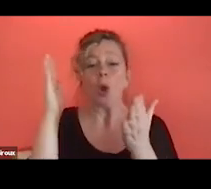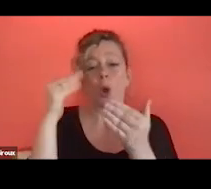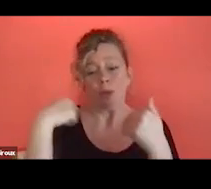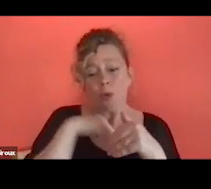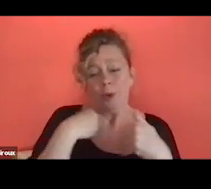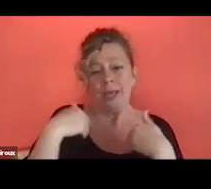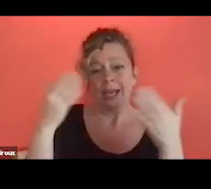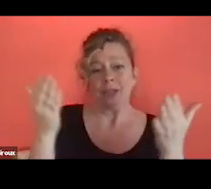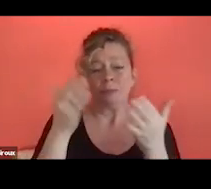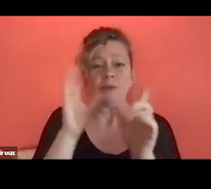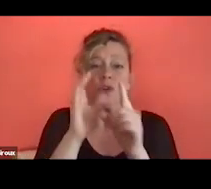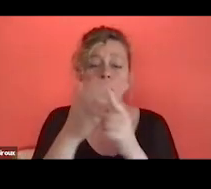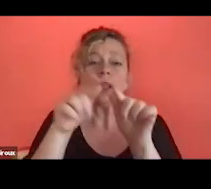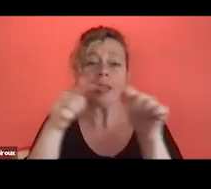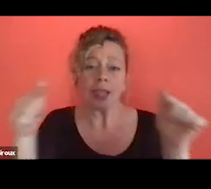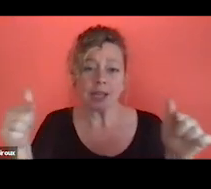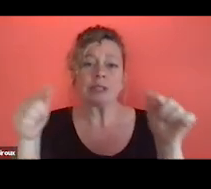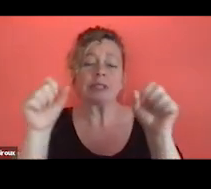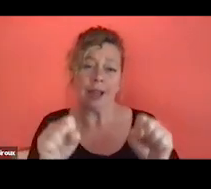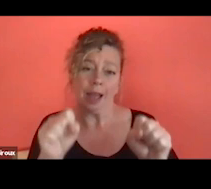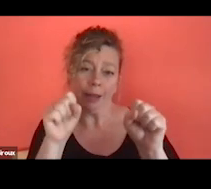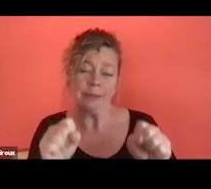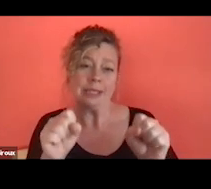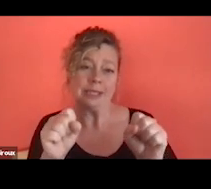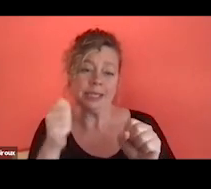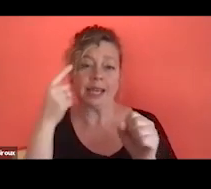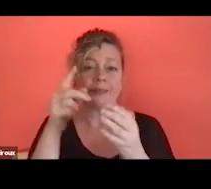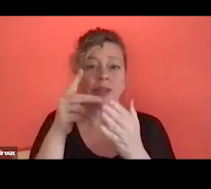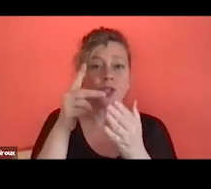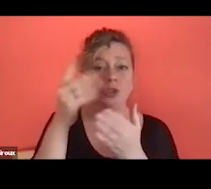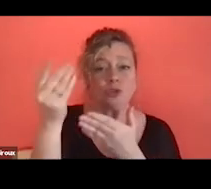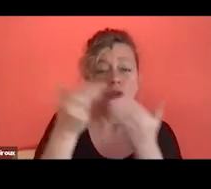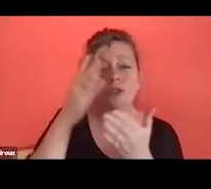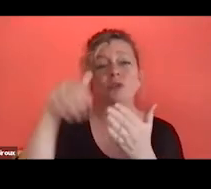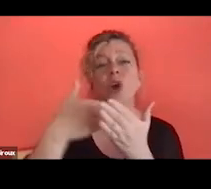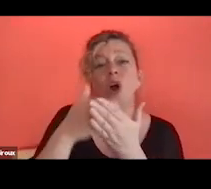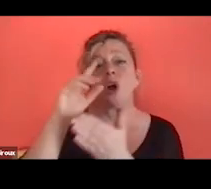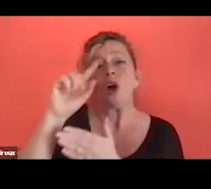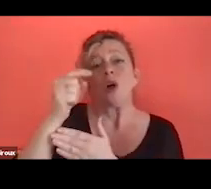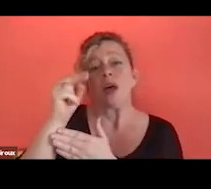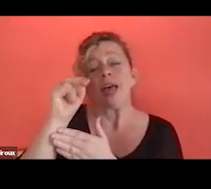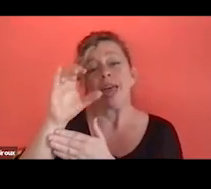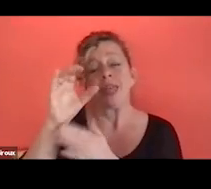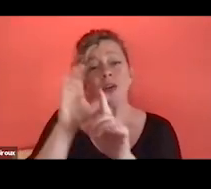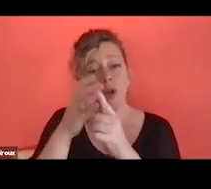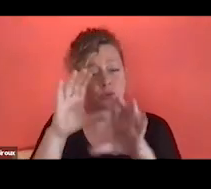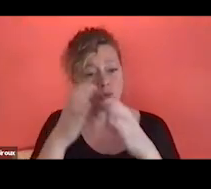por ser cultural y lingüísticamente competentes para pagar los servicios de todos los grupos étnicos y culturales. Y existe la esperanza de que podamos ser un aliado